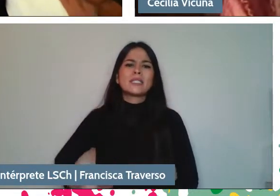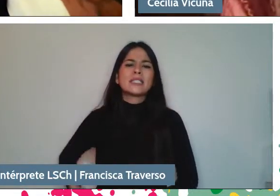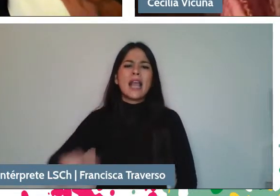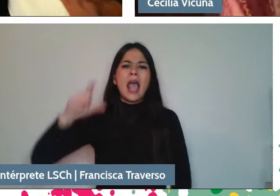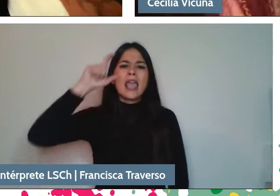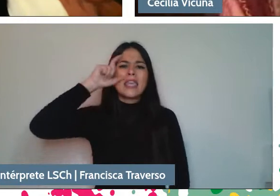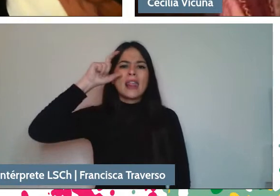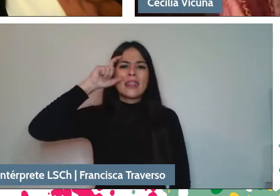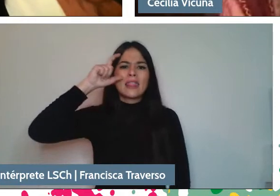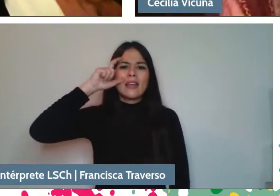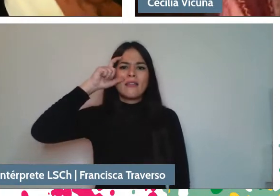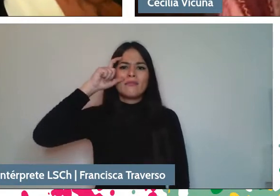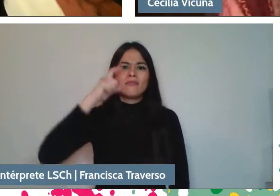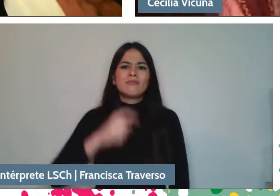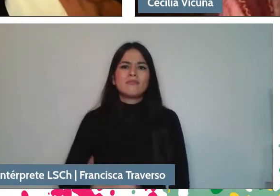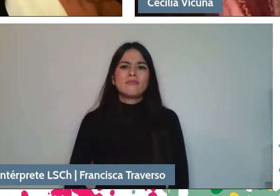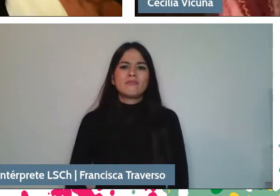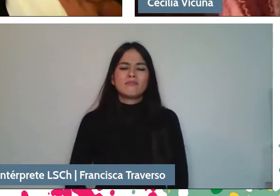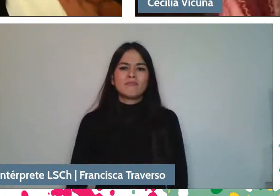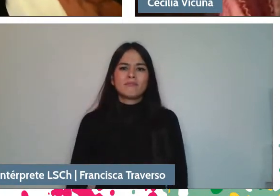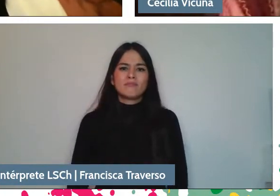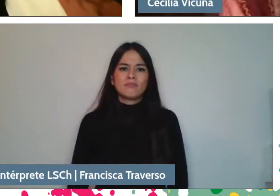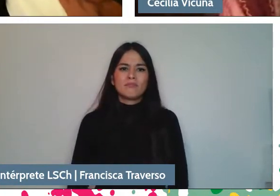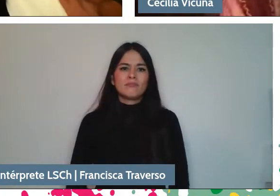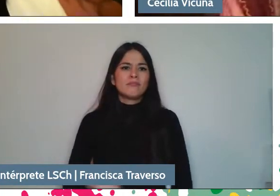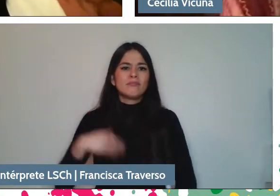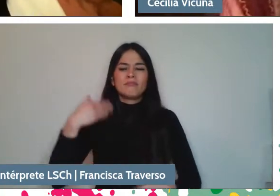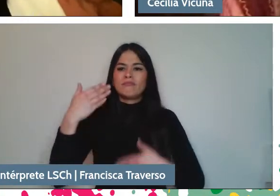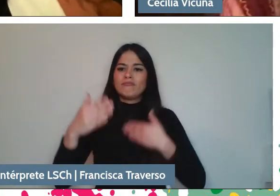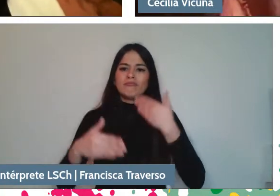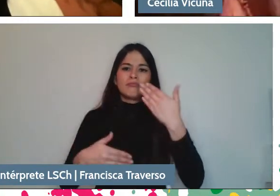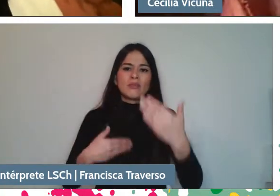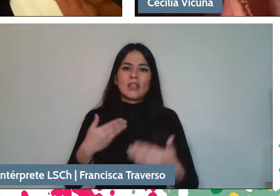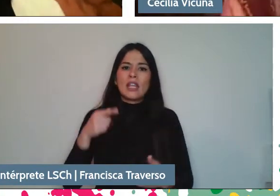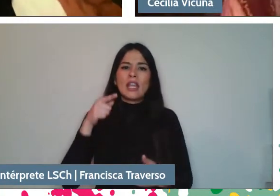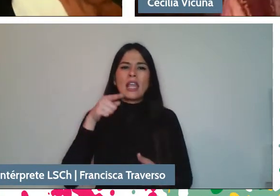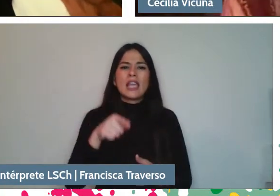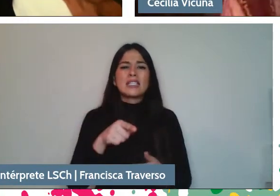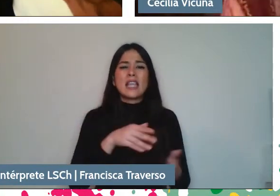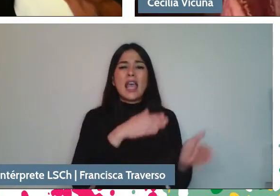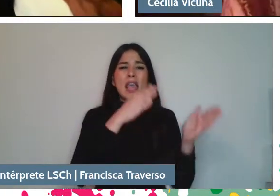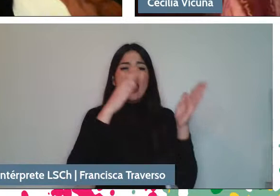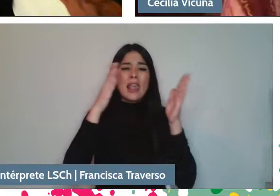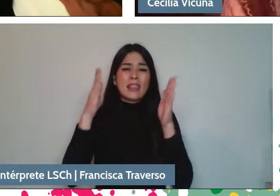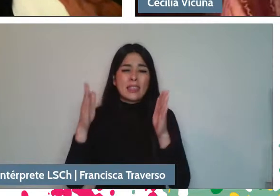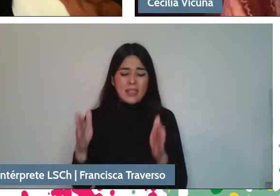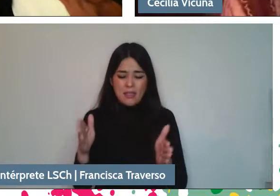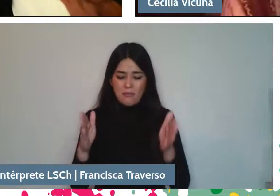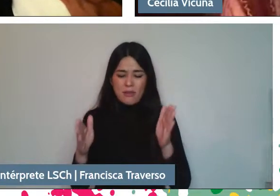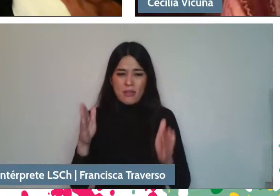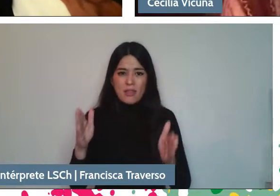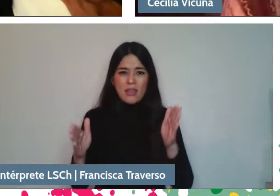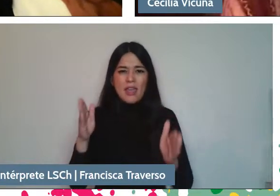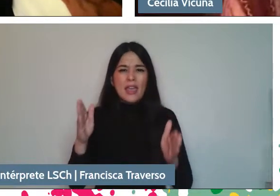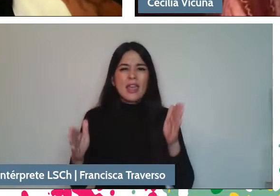Y pasando por esa etapa, que me gustaría recoger otra etapa, un poco esta etapa trashumante